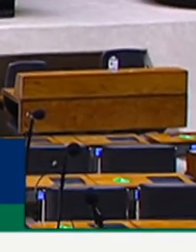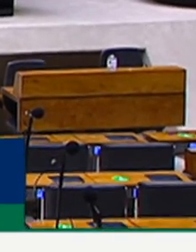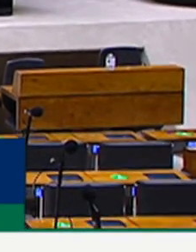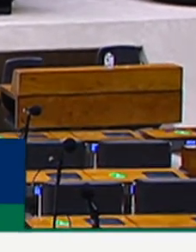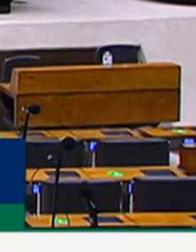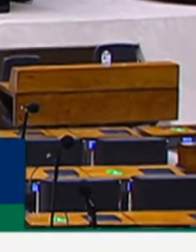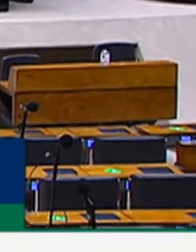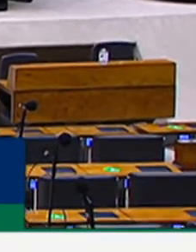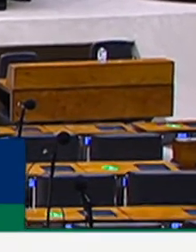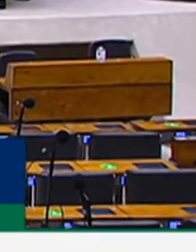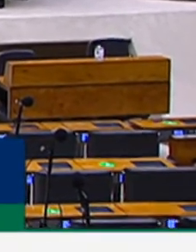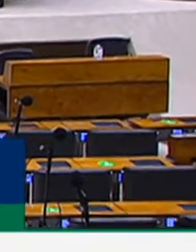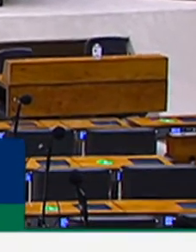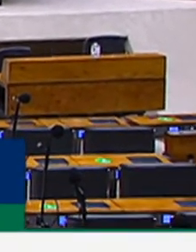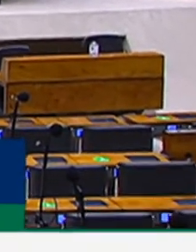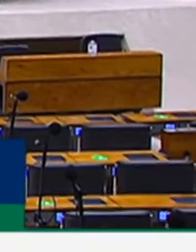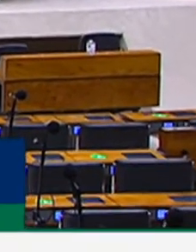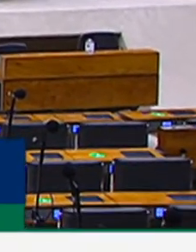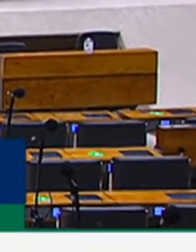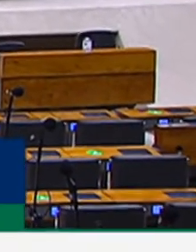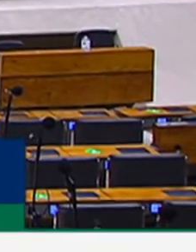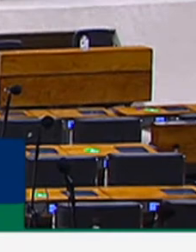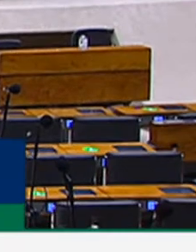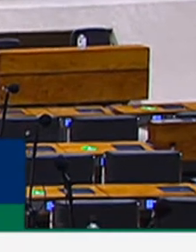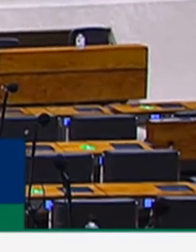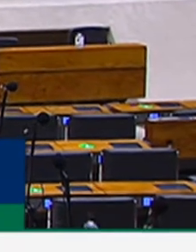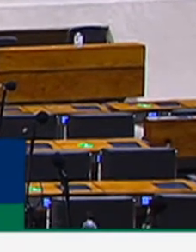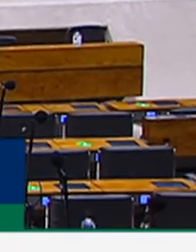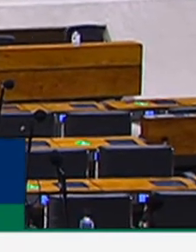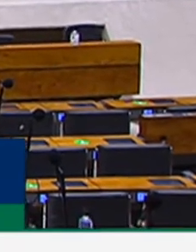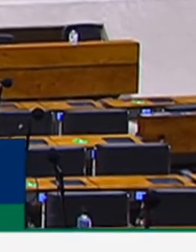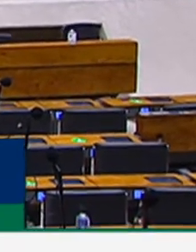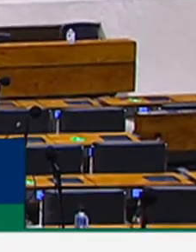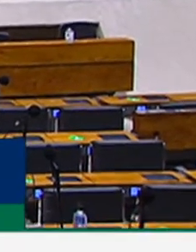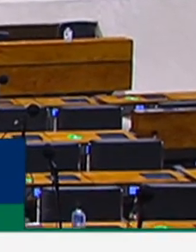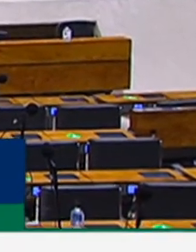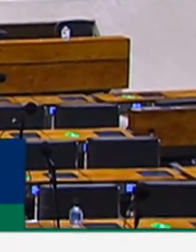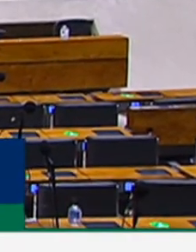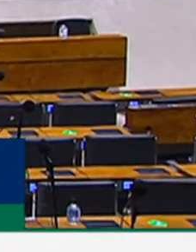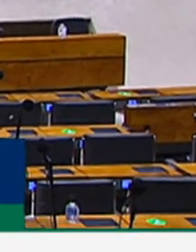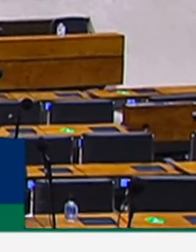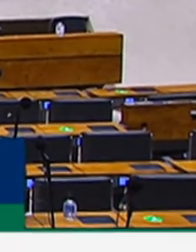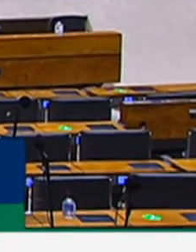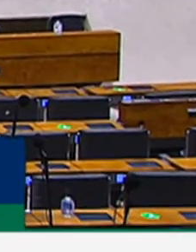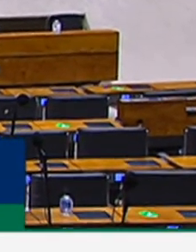PELOS PARTIDOS AO PARECER DO RELATOR, 2 DELES RETOMARAM OS DESCONTOS ORIGINAIS PARA A QUITAÇÃO E RENEGOCIAÇÃO